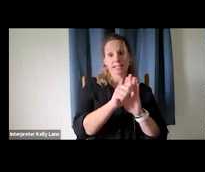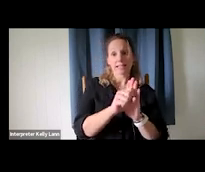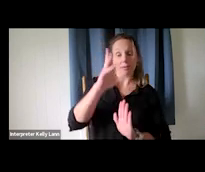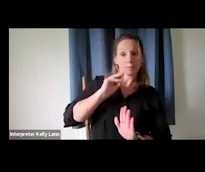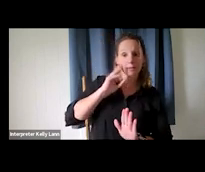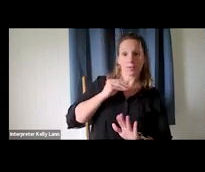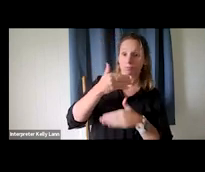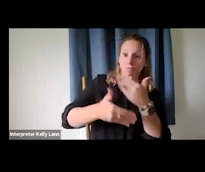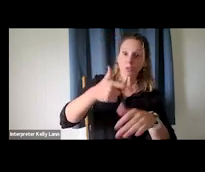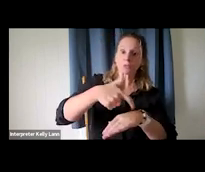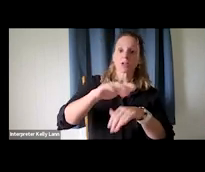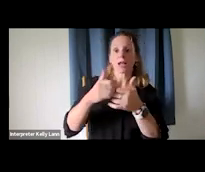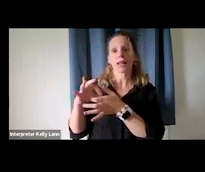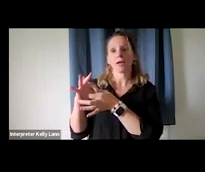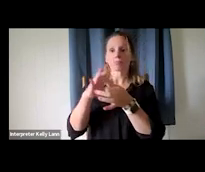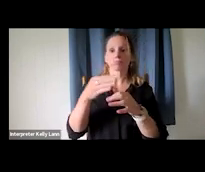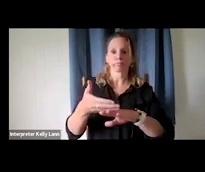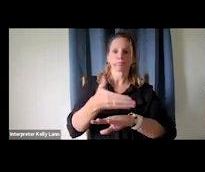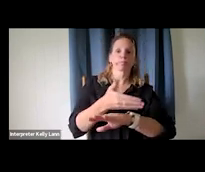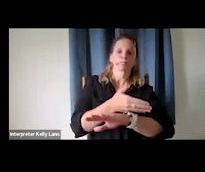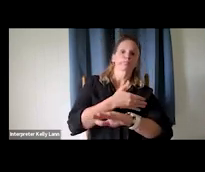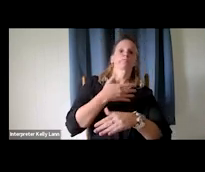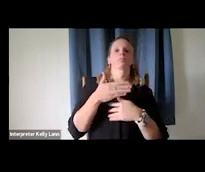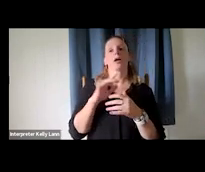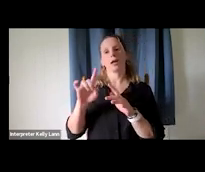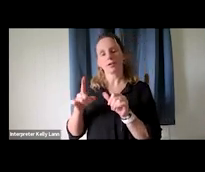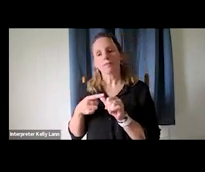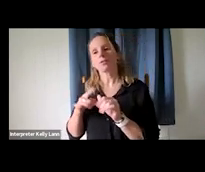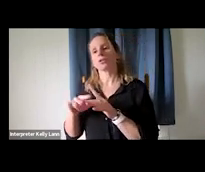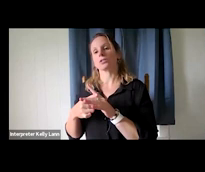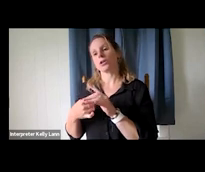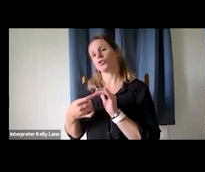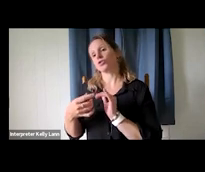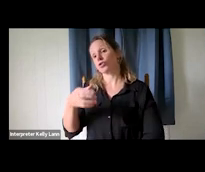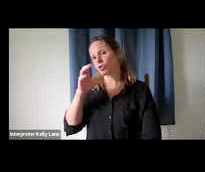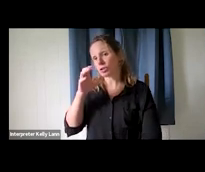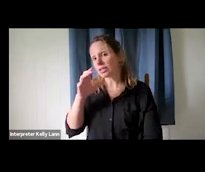y cómo esa relación progresó desde que empezó a beber cuando tenía 13 años.